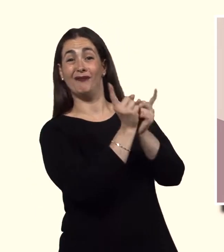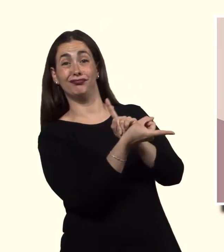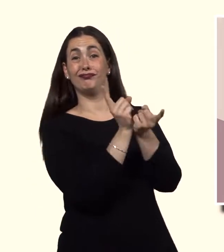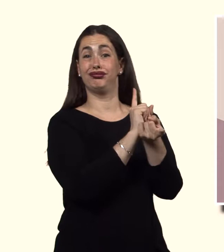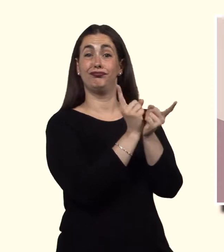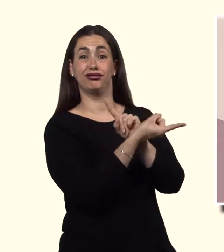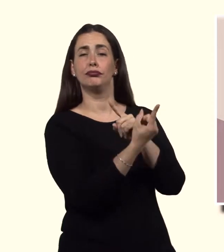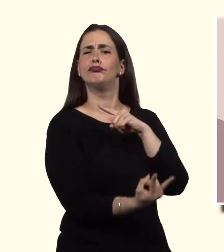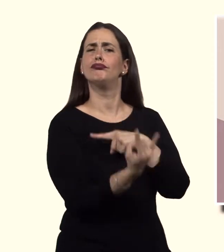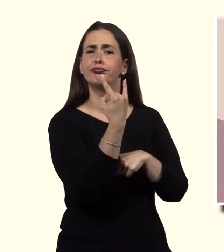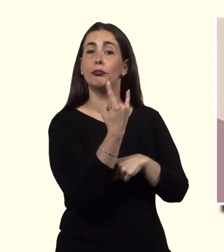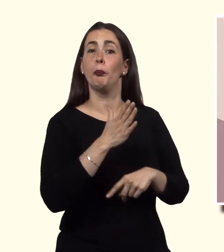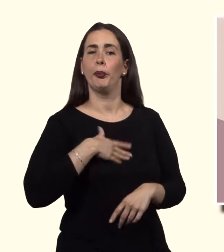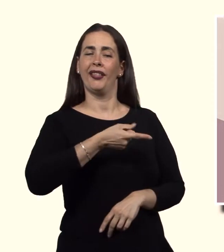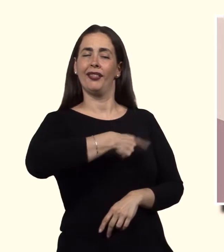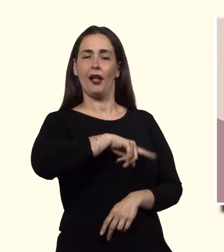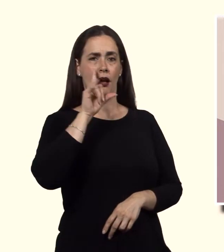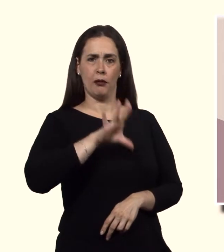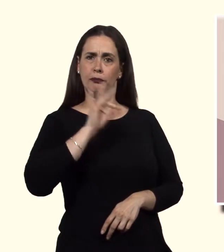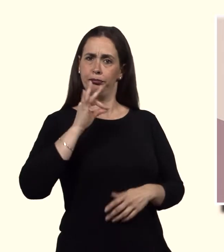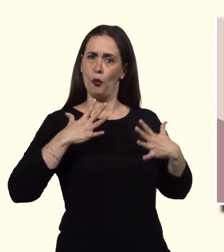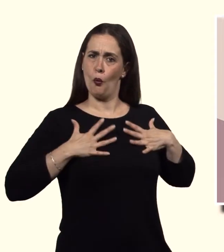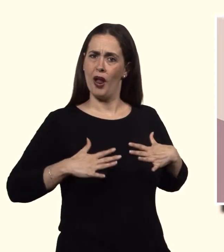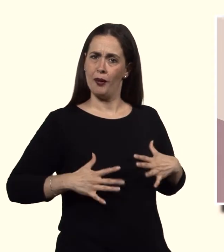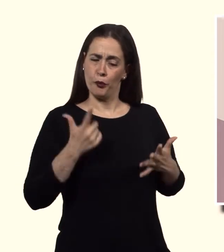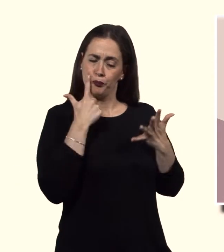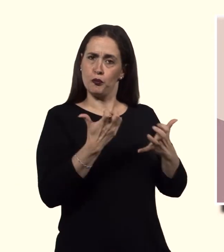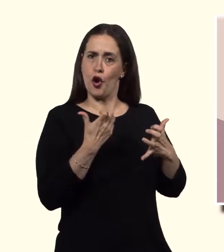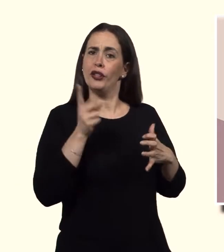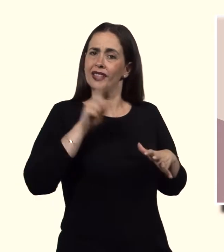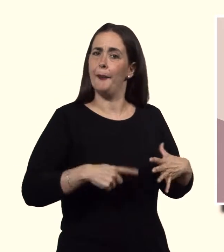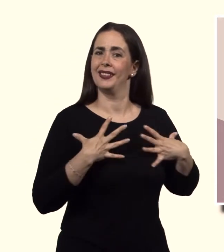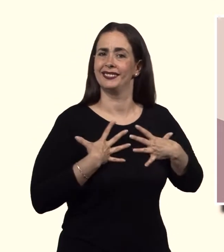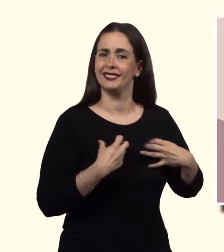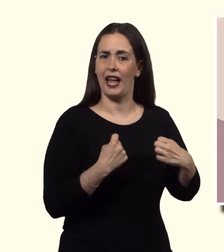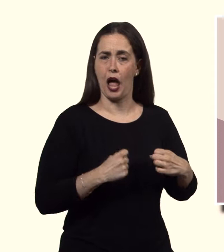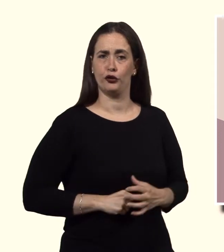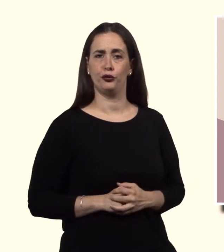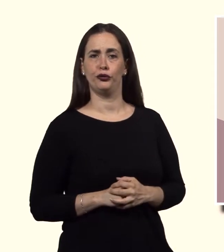Aquests canvis pot ser que els notem en el nostre cos i la nostra salut.